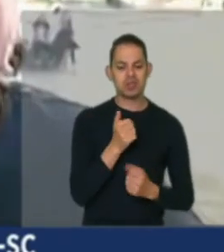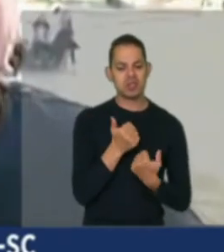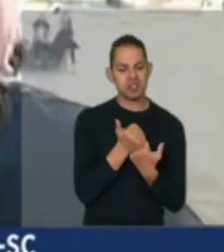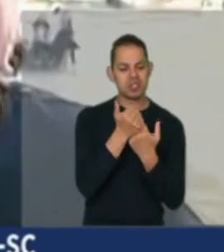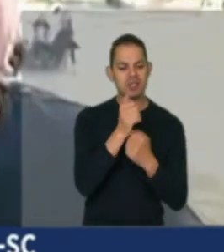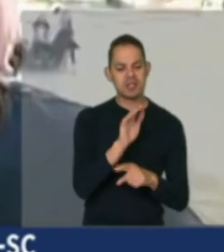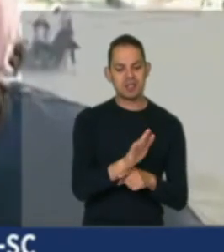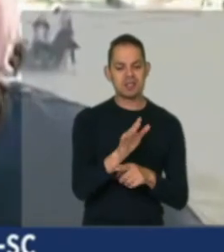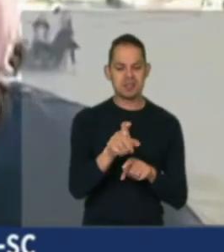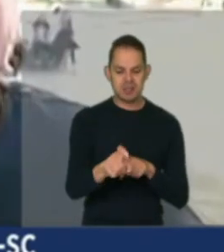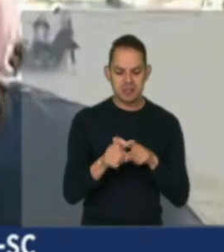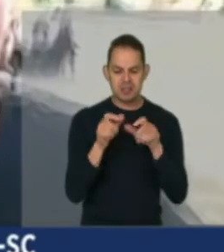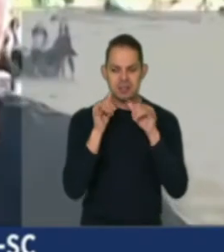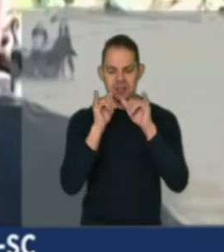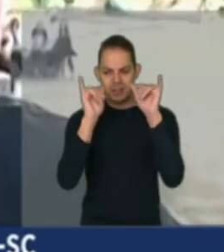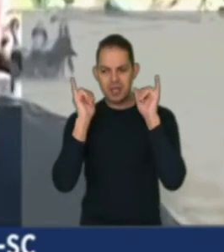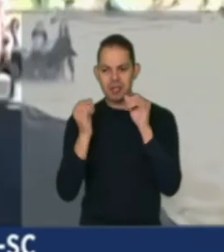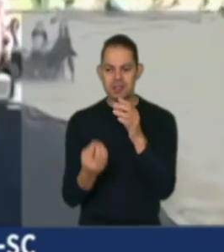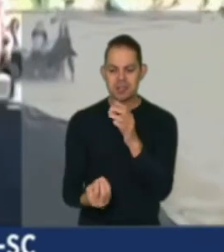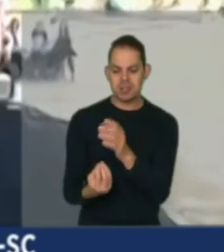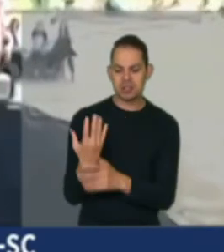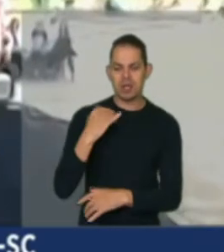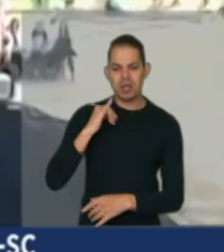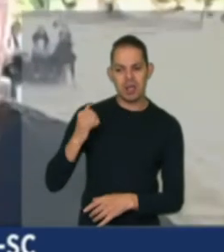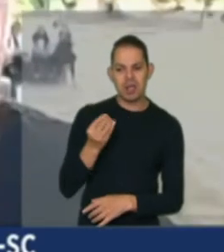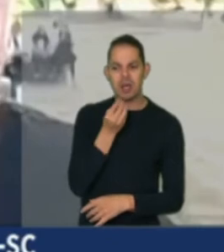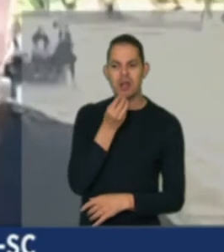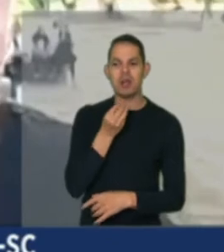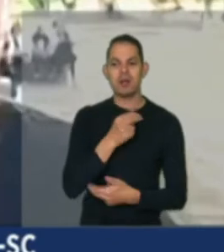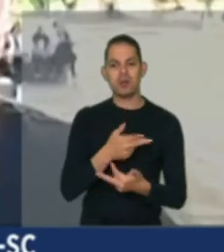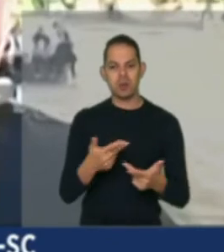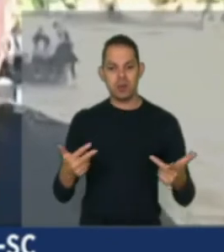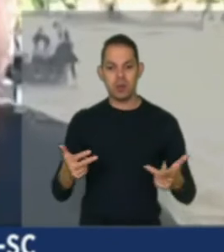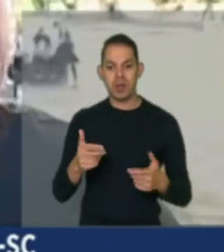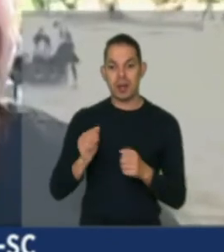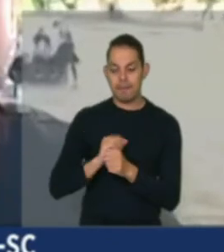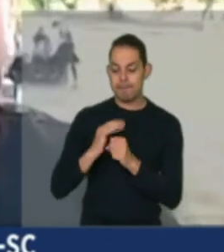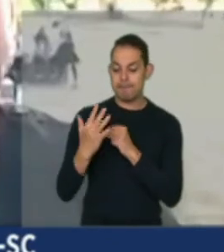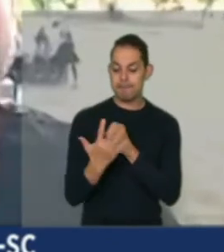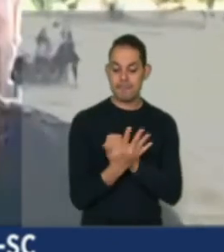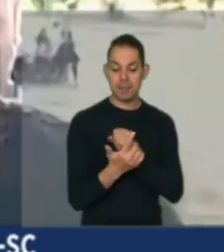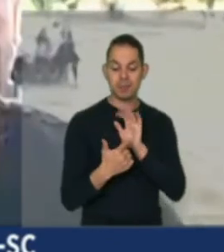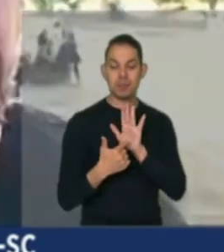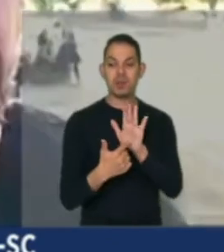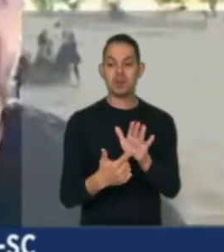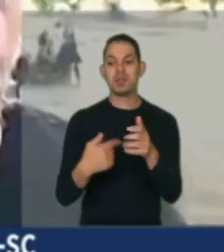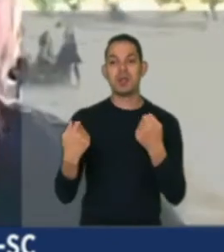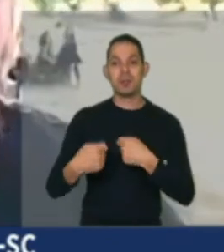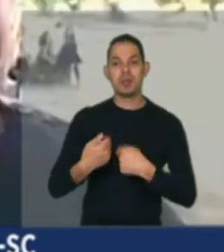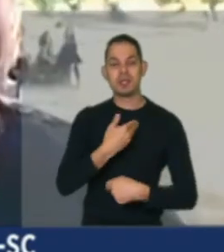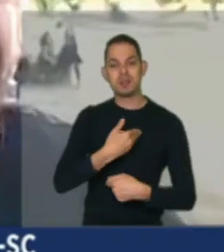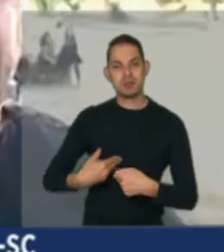NA GERAÇÃO DE UM... A PANDEMIA NOS MOSTROU QUE A NECESSIDADE DE POLÍTICA PÚBLICA DE ESTADO, DE SUS, DE EDUCAÇÃO PÚBLICA, DE UNIVERSIDADE PÚBLICA, DE